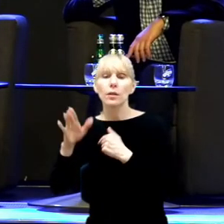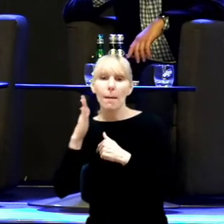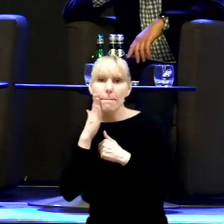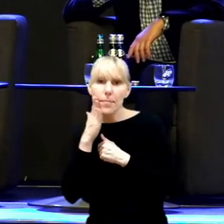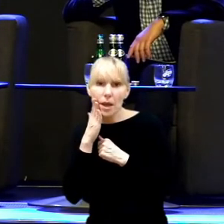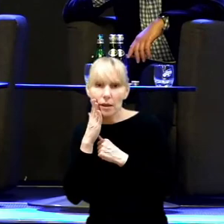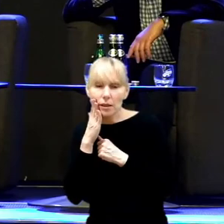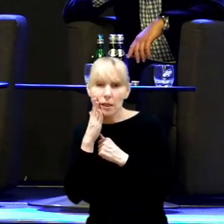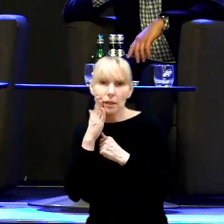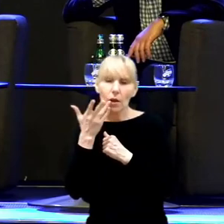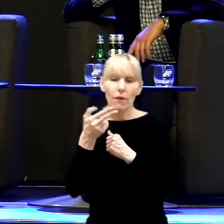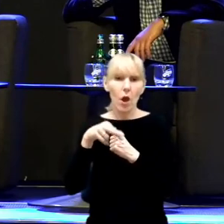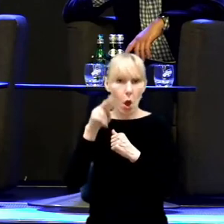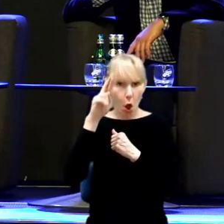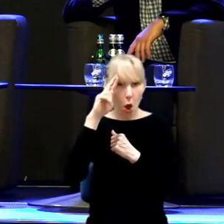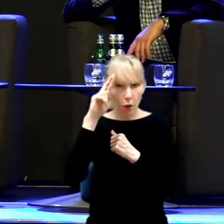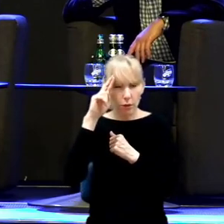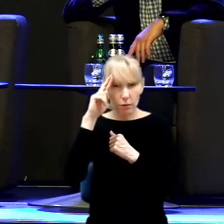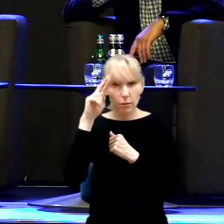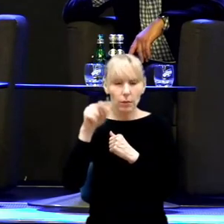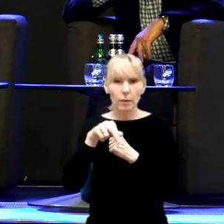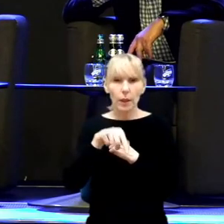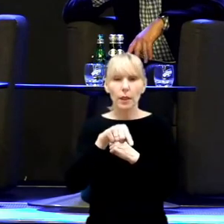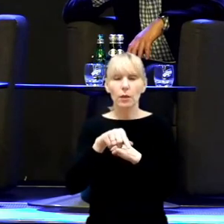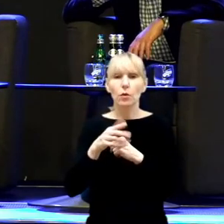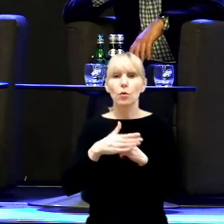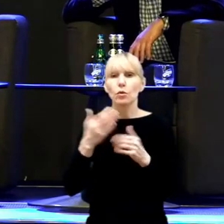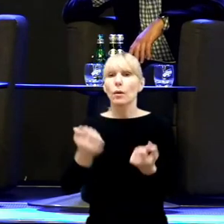to są działania doraźne. Nie zgodzę się tutaj jednak z tym,